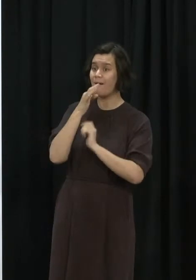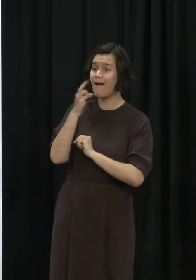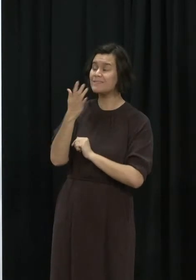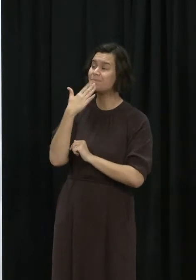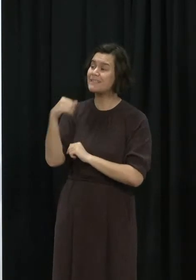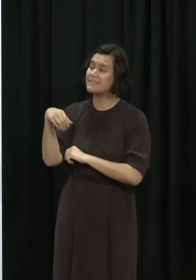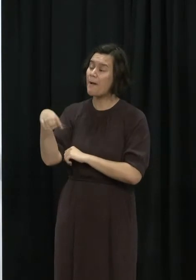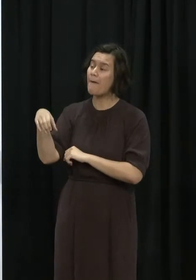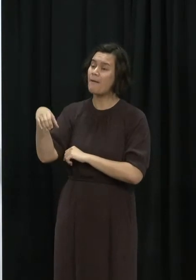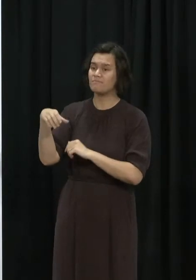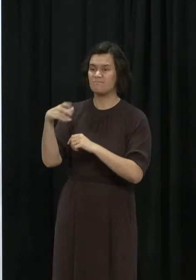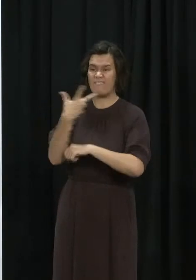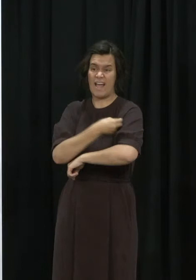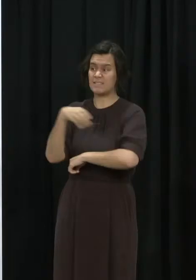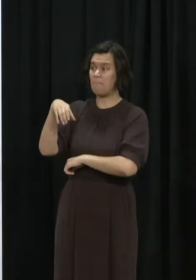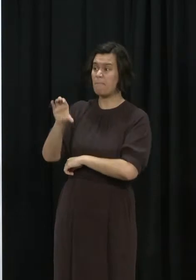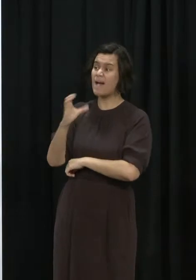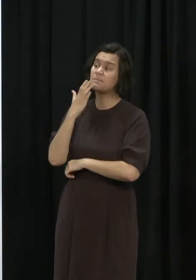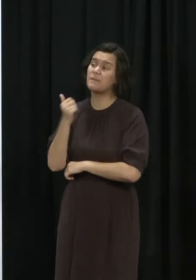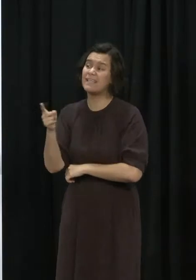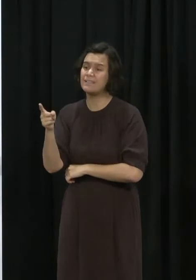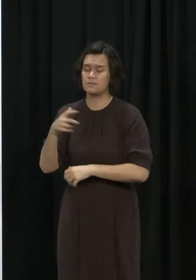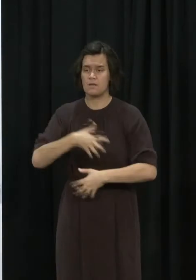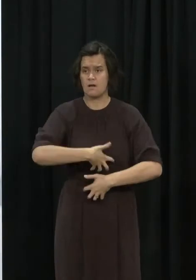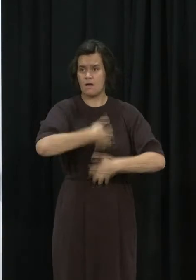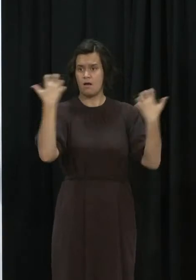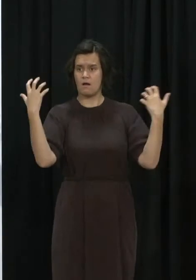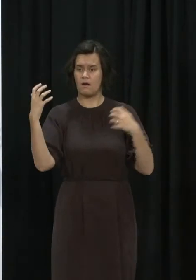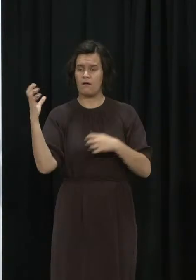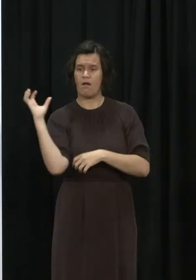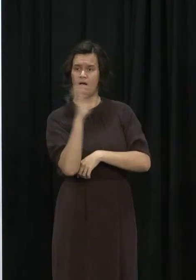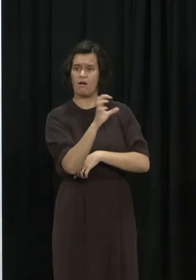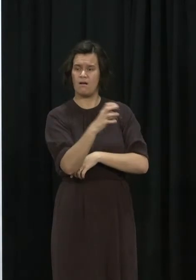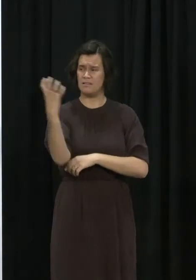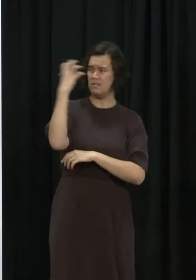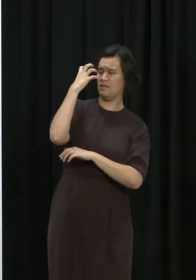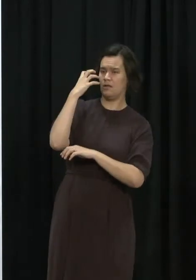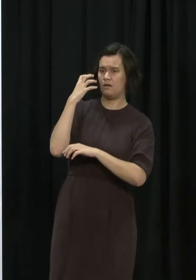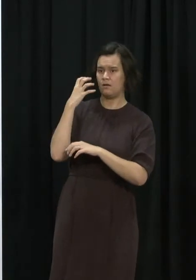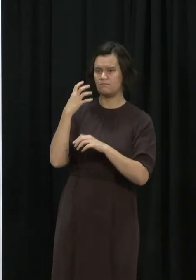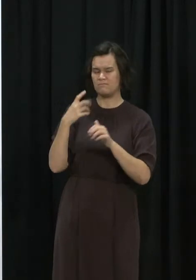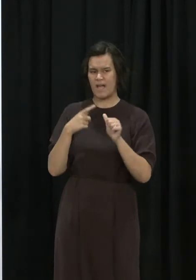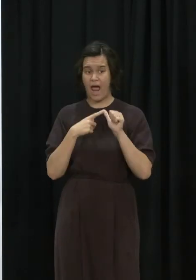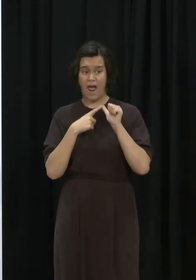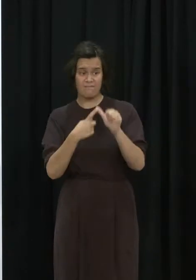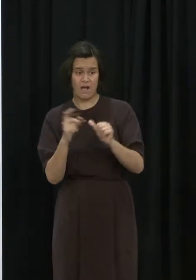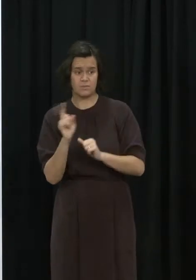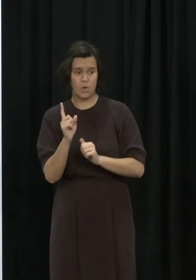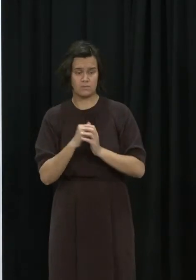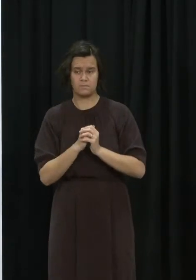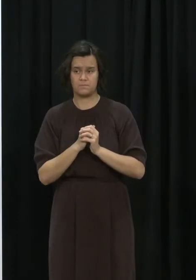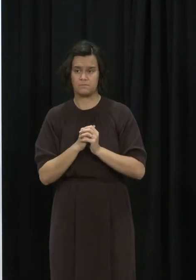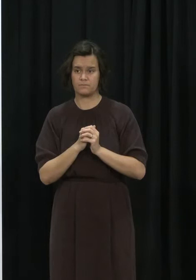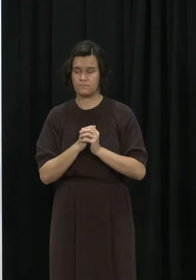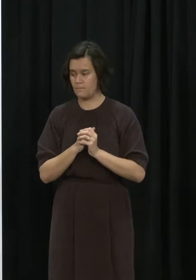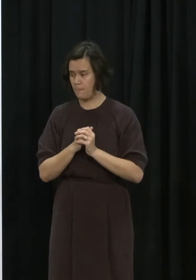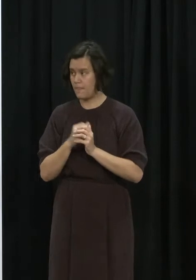Kua korero matou ki etahi o nga kaimahi manaaki e tino ora